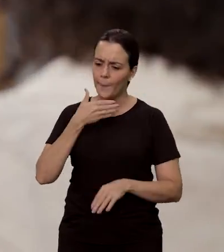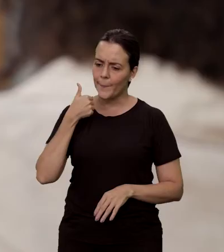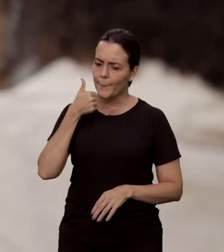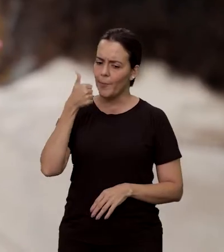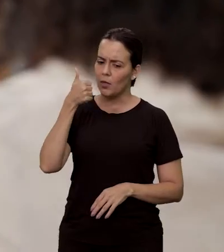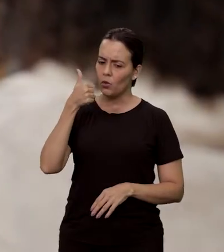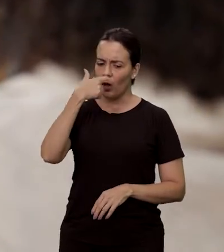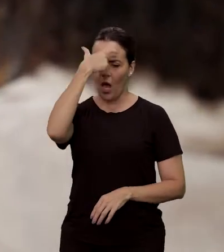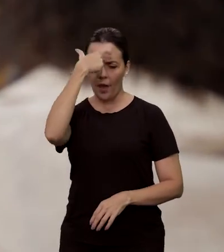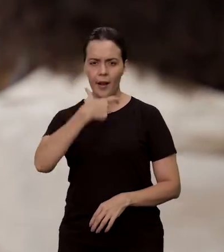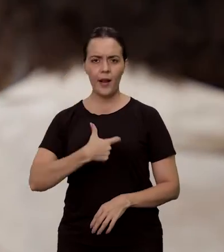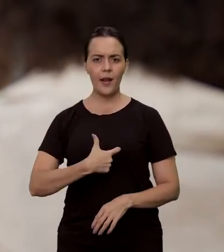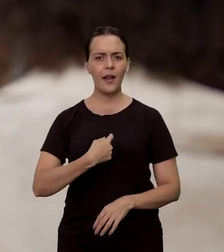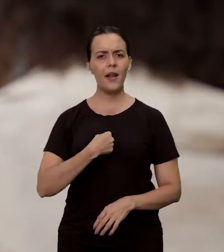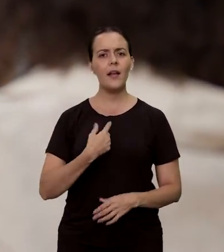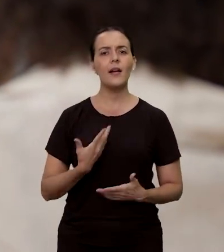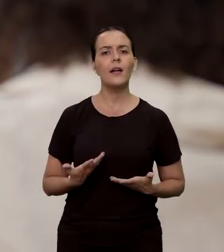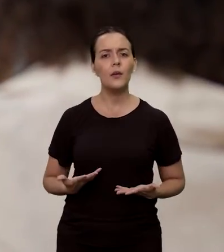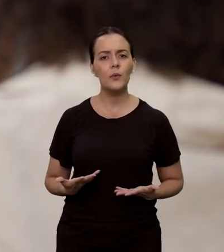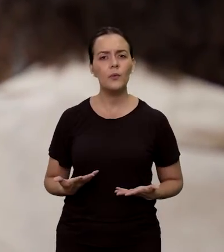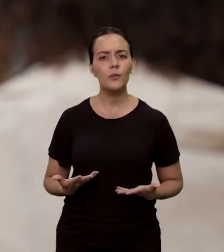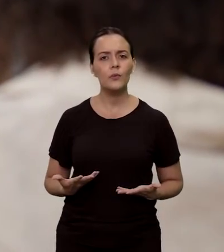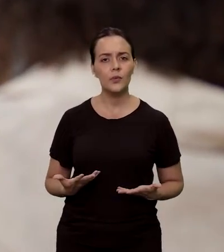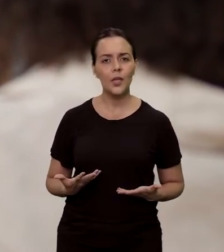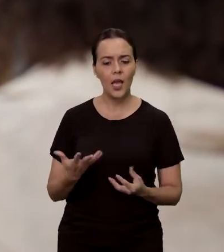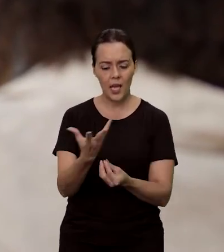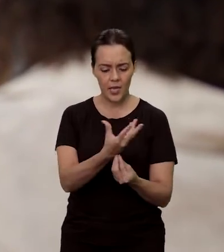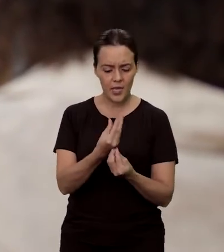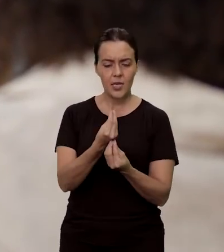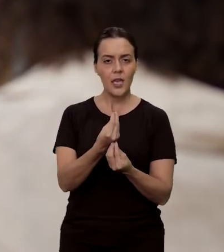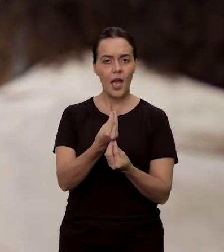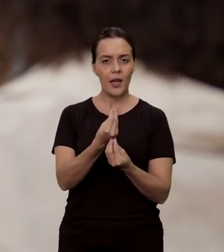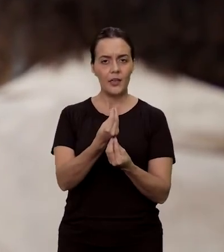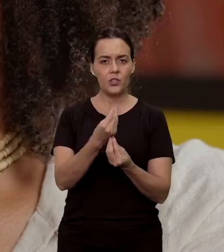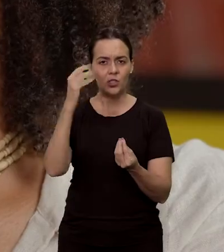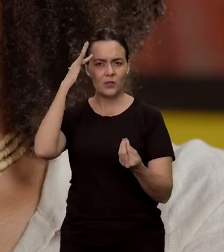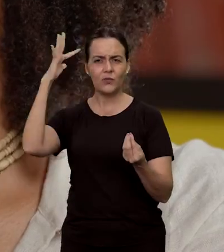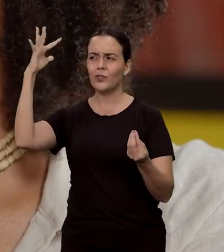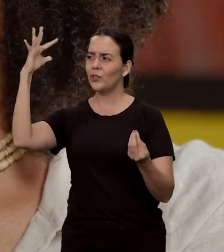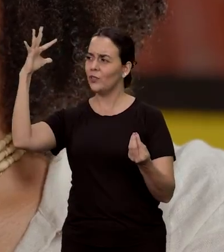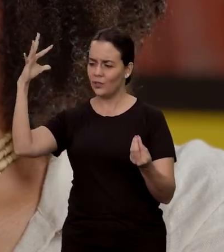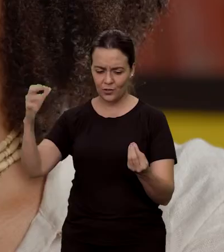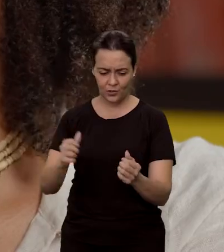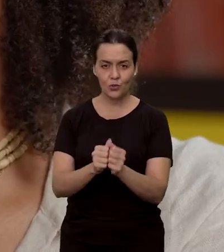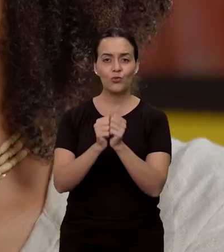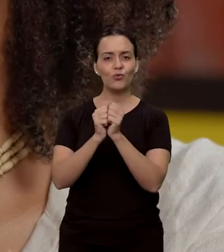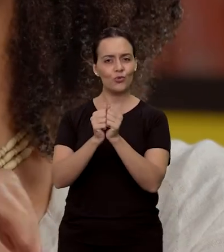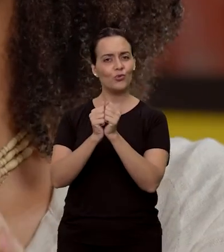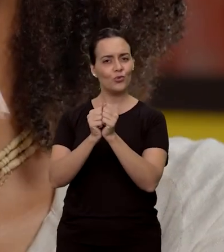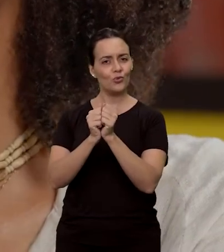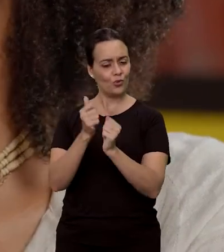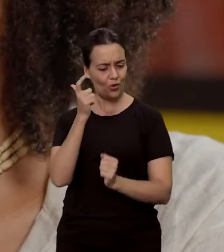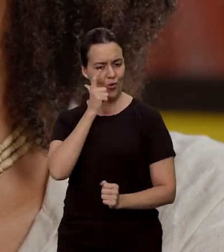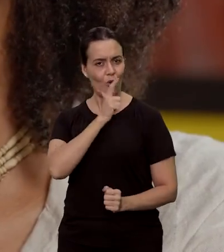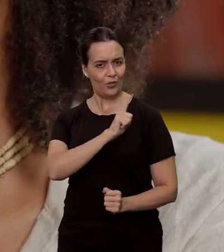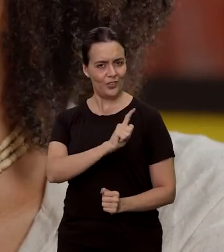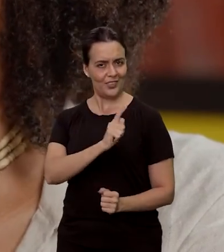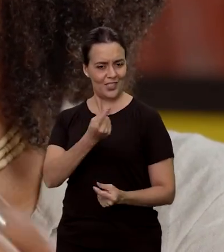enquanto humano, enquanto produção de filosofia, produção de arte. Porque isso é arte. [Mônica] É a minha grande esperança, que a filosofia dê conta, para a gente conseguir